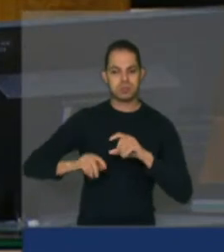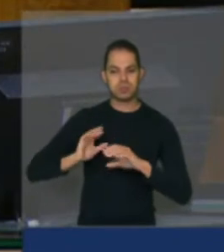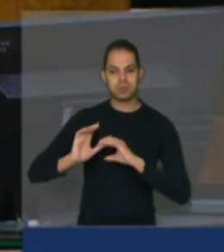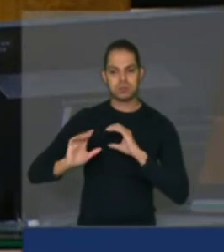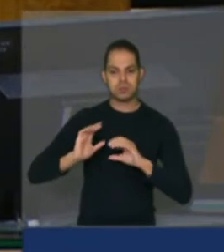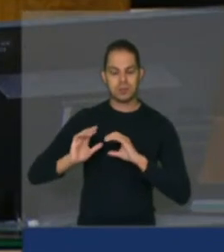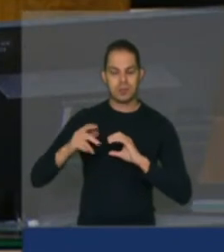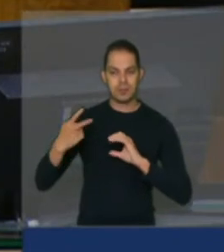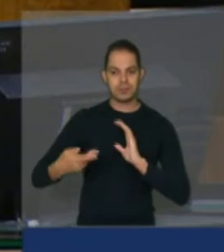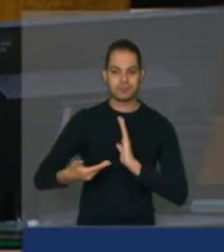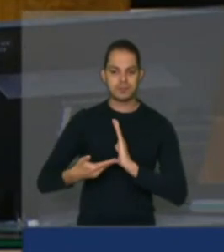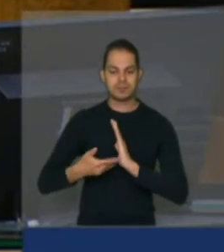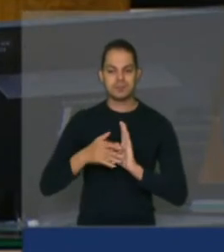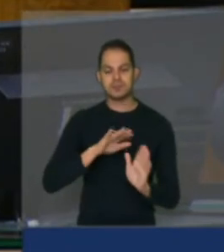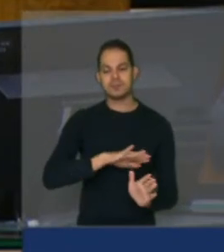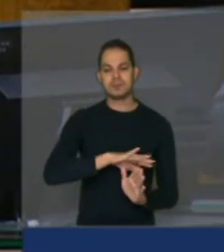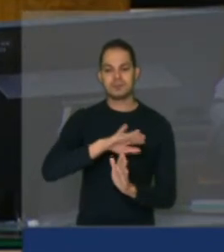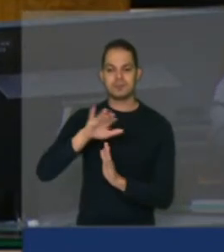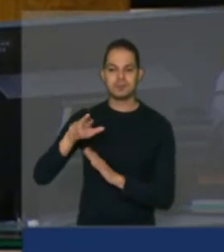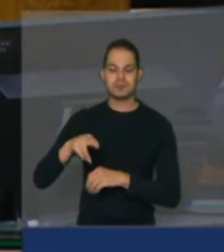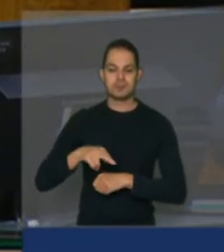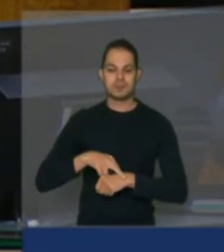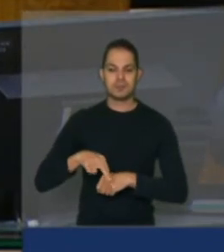É RORAIMA, COM A DEPUTADA JOÊNIA, TEM VOSSA EXCELÊNCIA A PALAVRA. LOGO DEPOIS NÓS